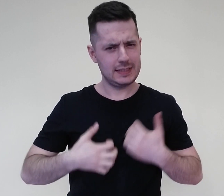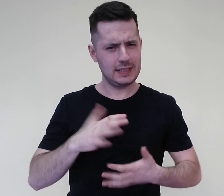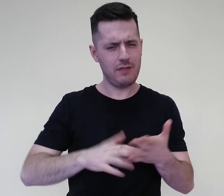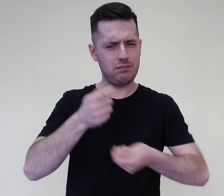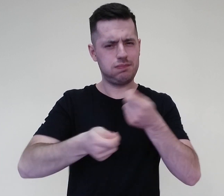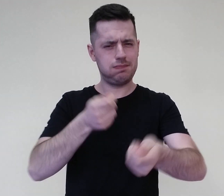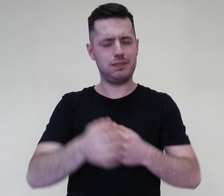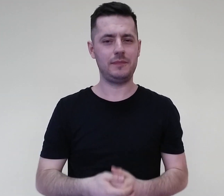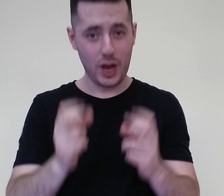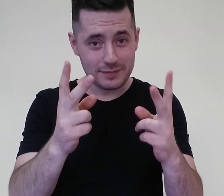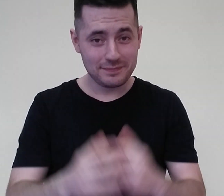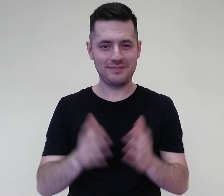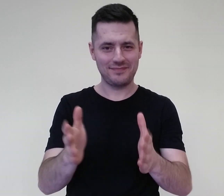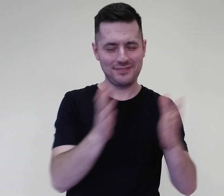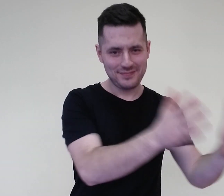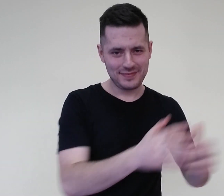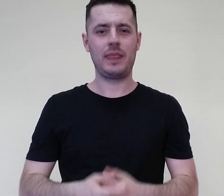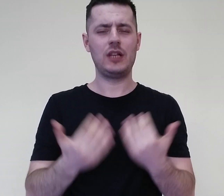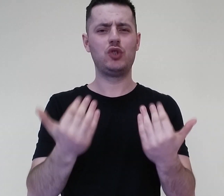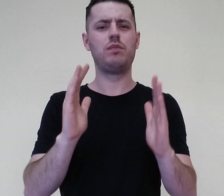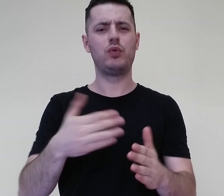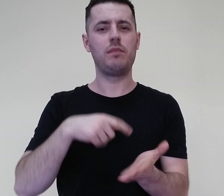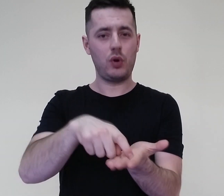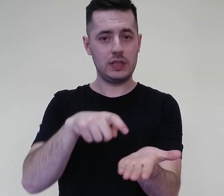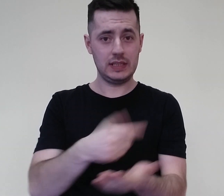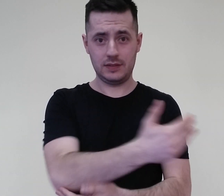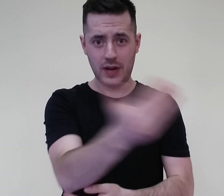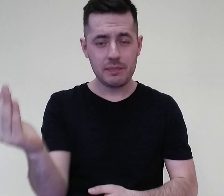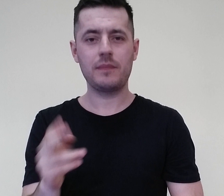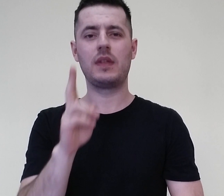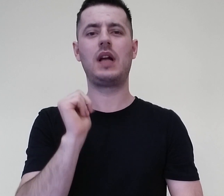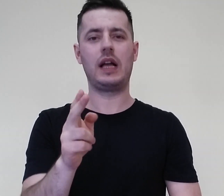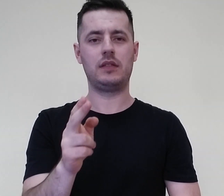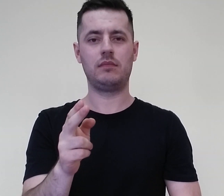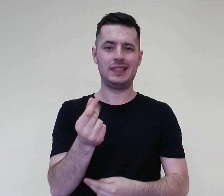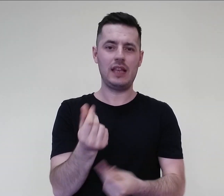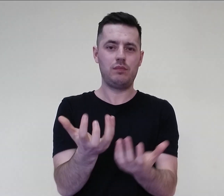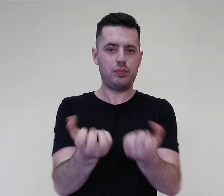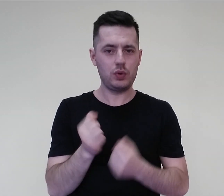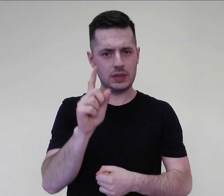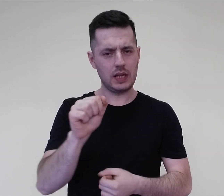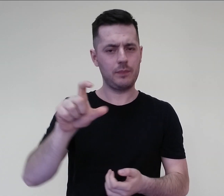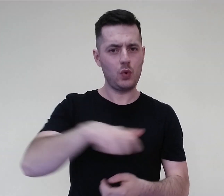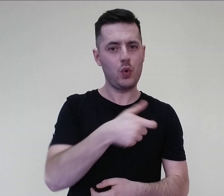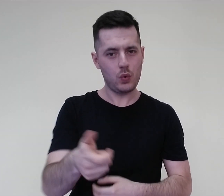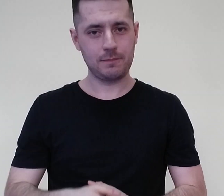Спешите с подачей заявок, ладно? Сейчас поделюсь с вами способом, как найти средства на дорогу до форума.